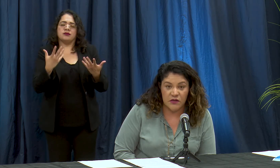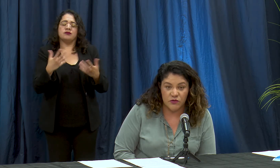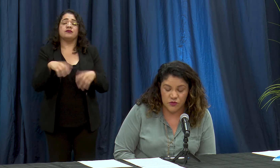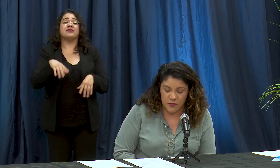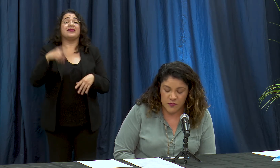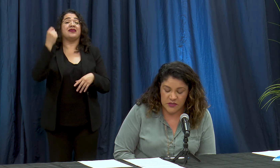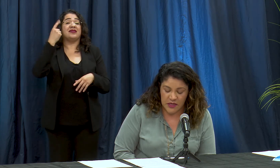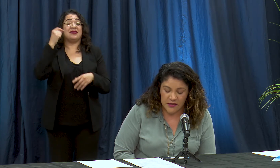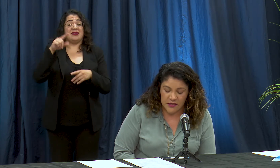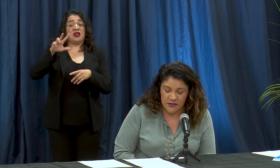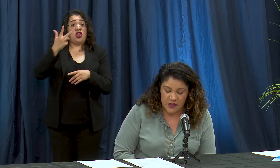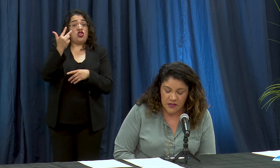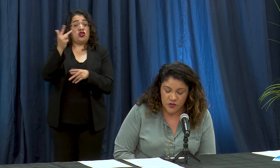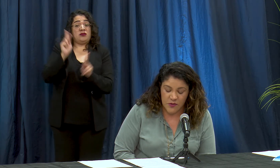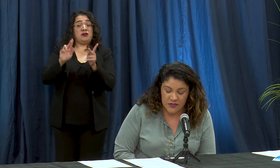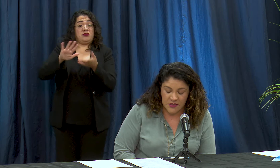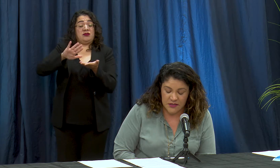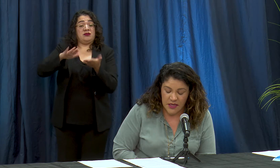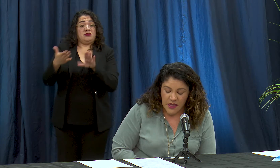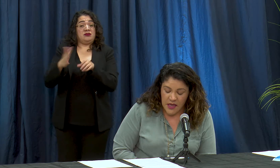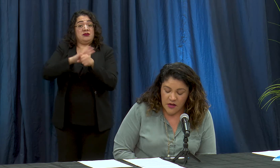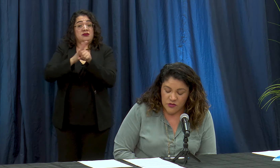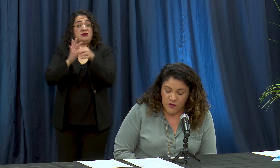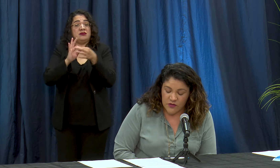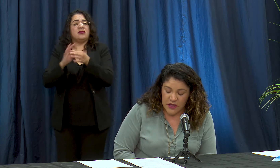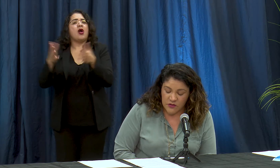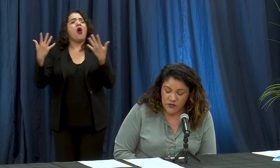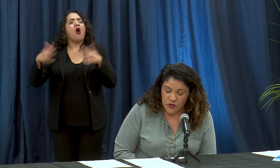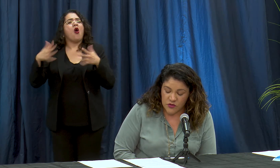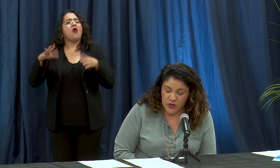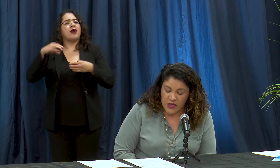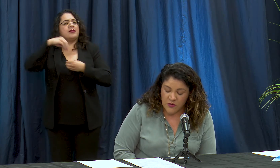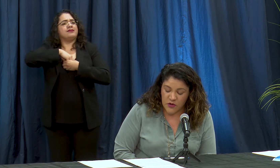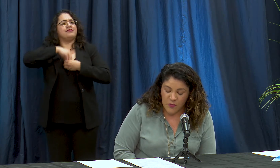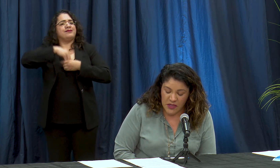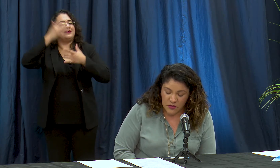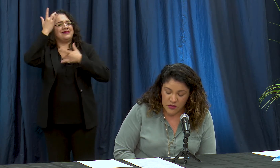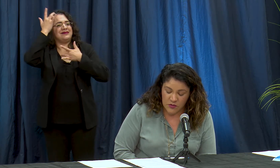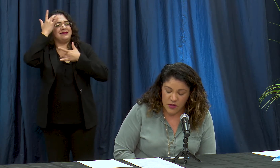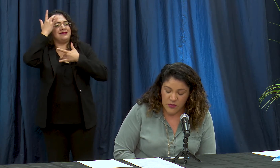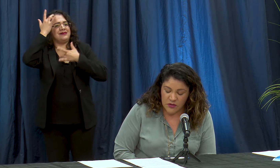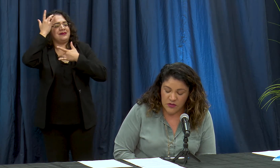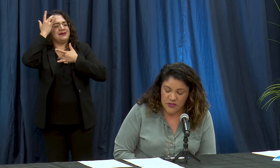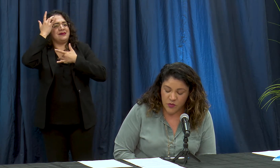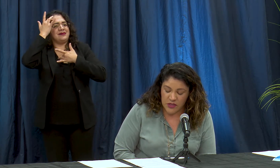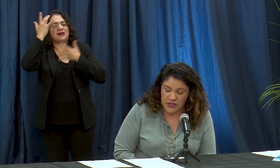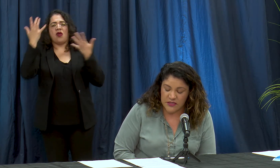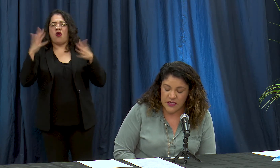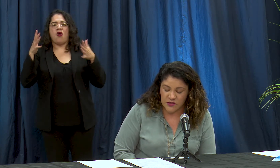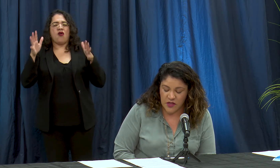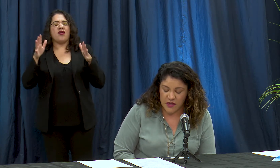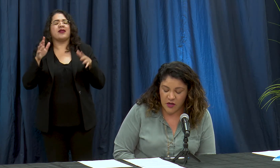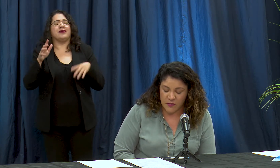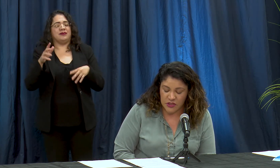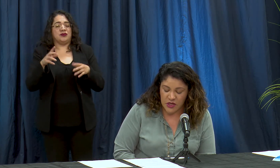salud su scientist Surya Sen taze los nuevos datos no sushi Aaron uno momento una momento en las muerte de la ciudad de long beach